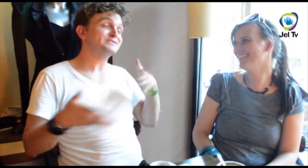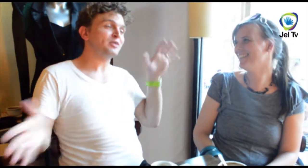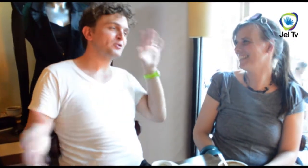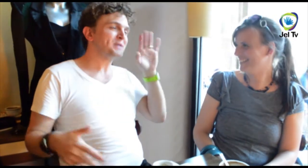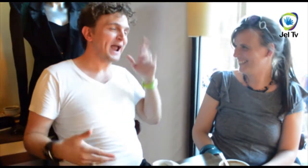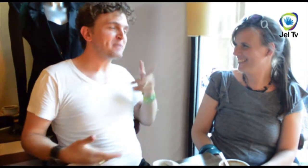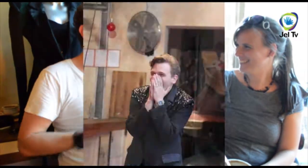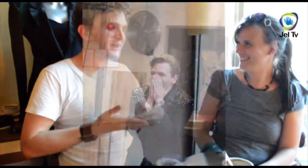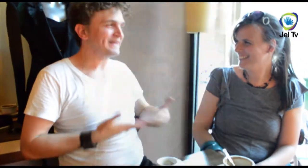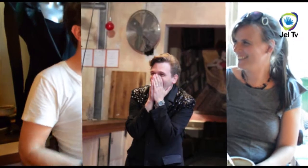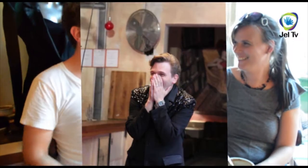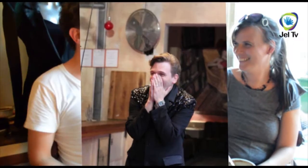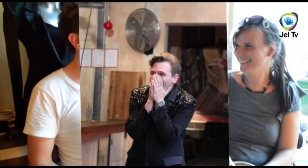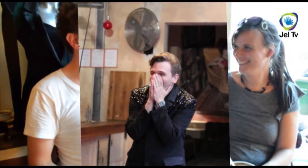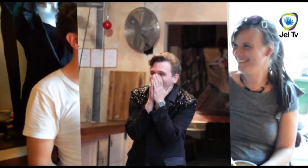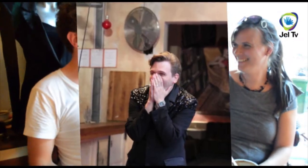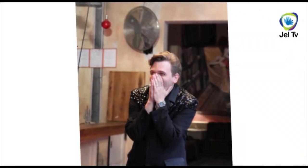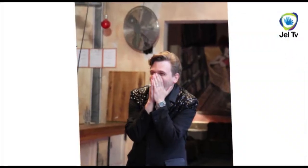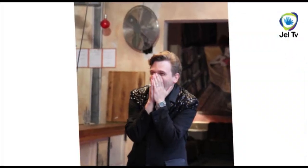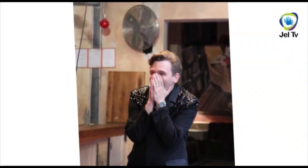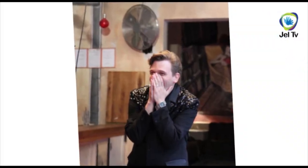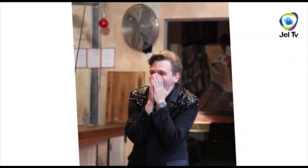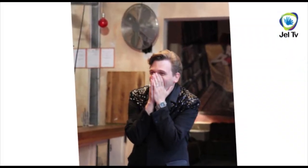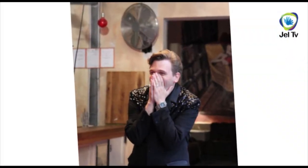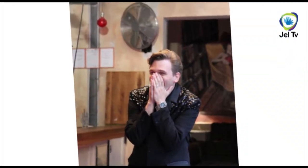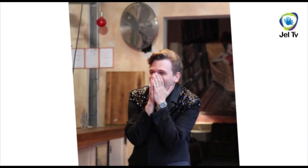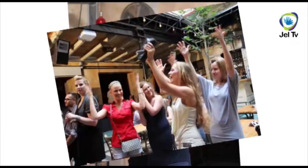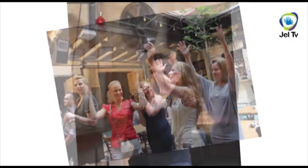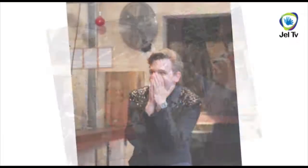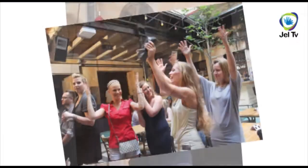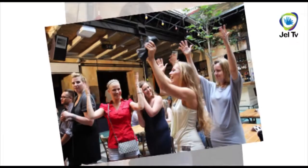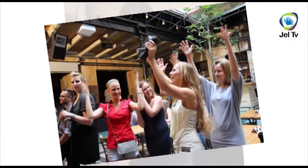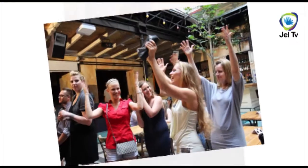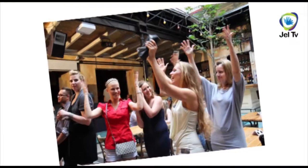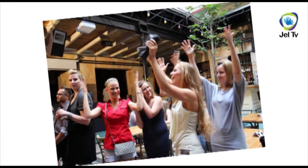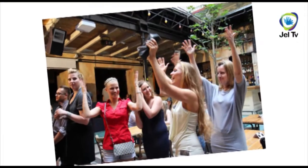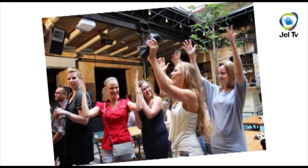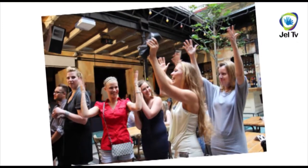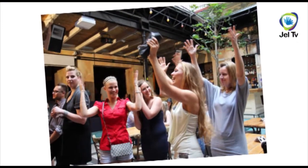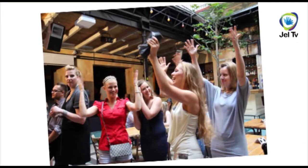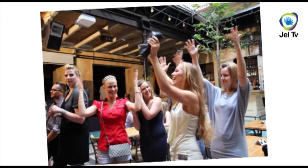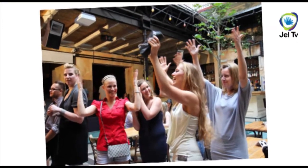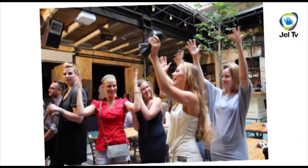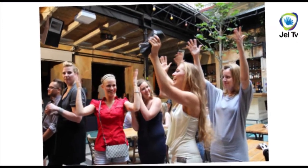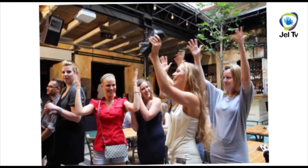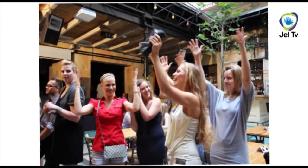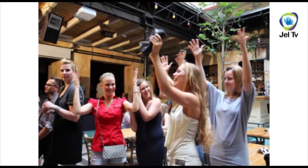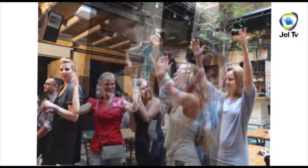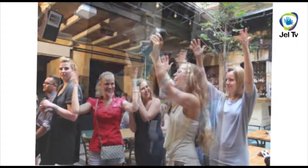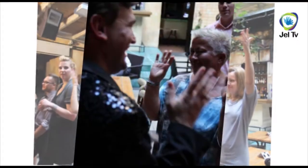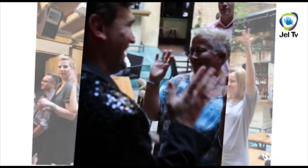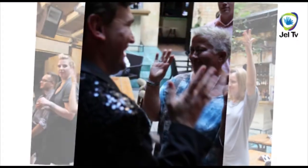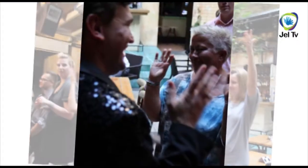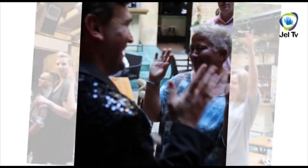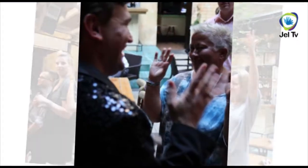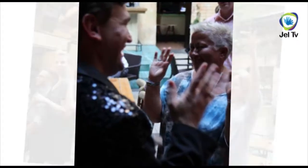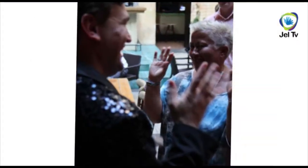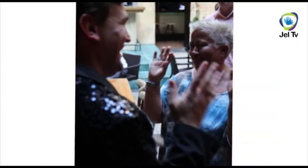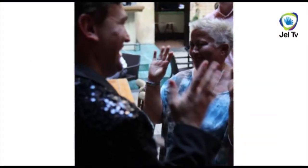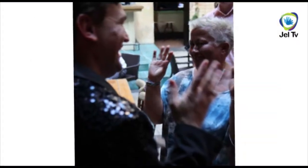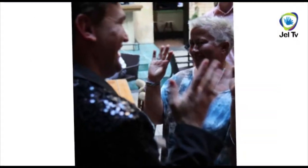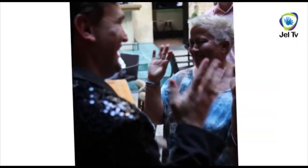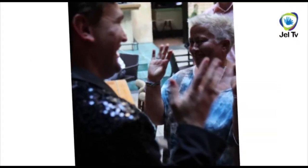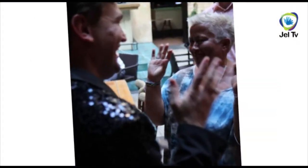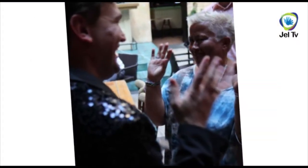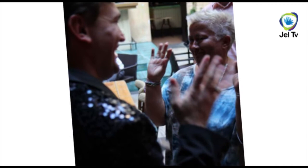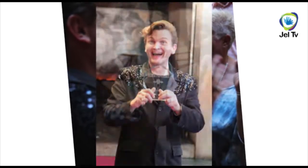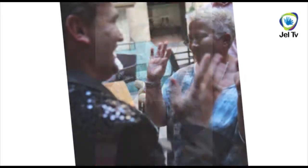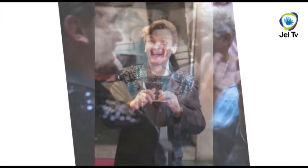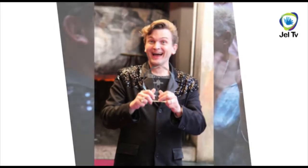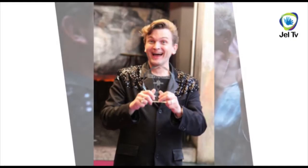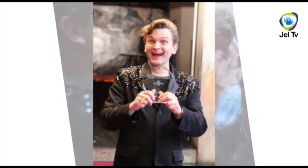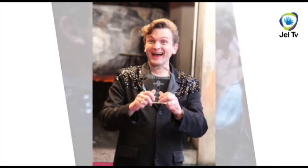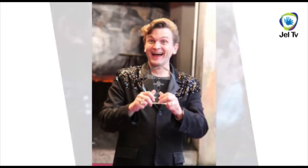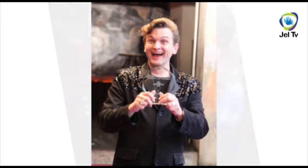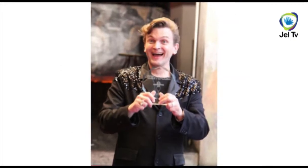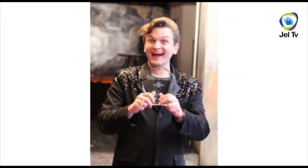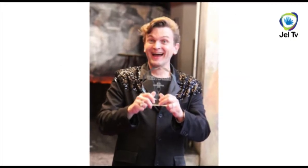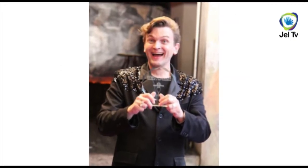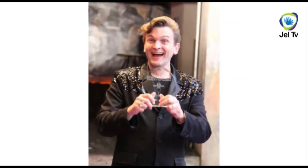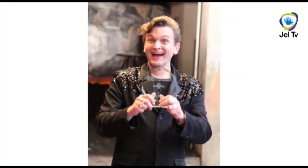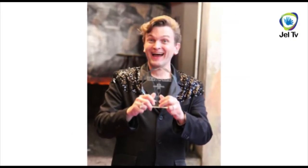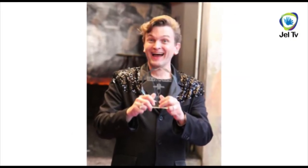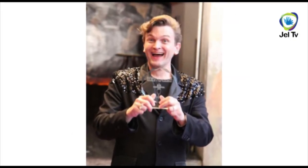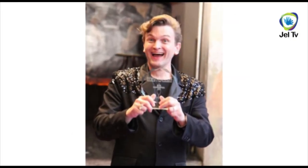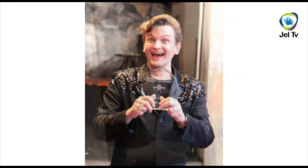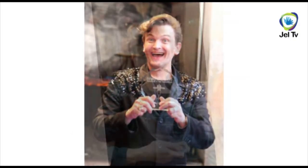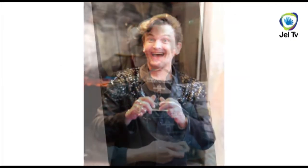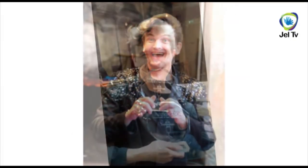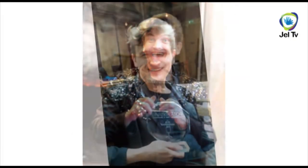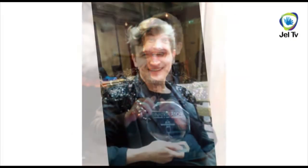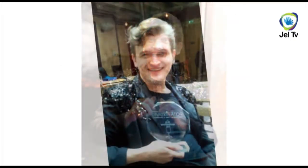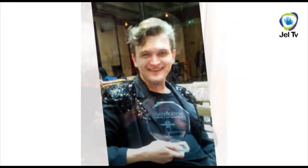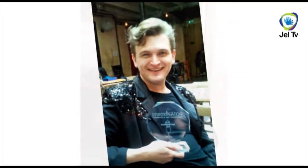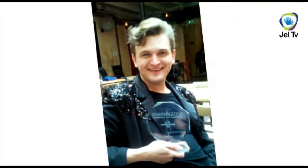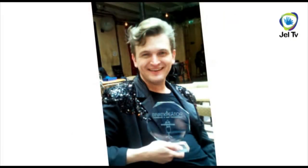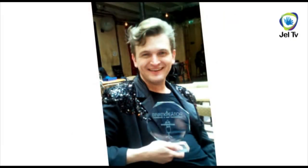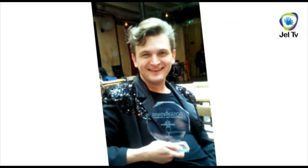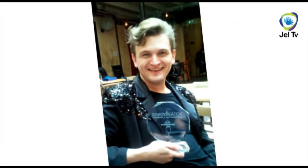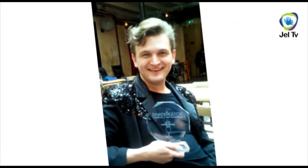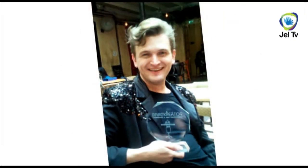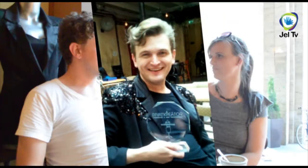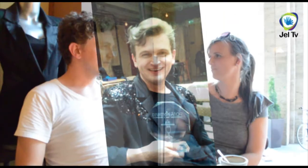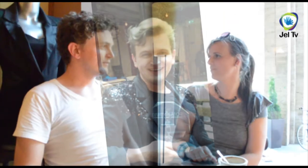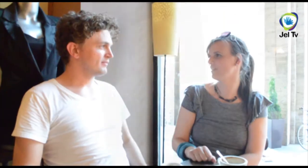Ez a legnagyobb álmom!